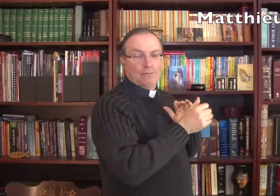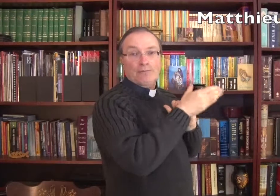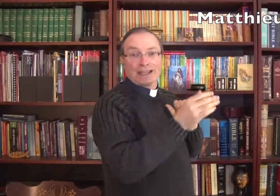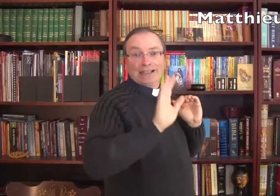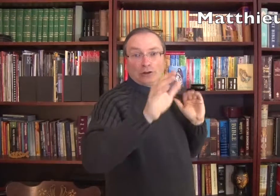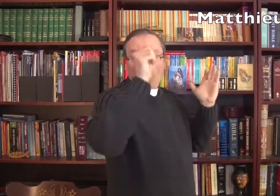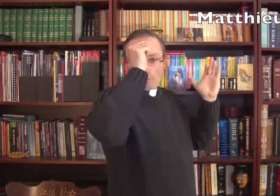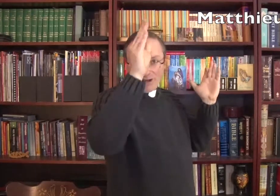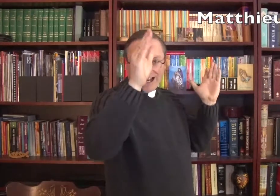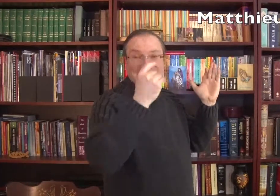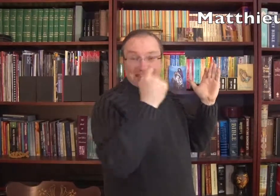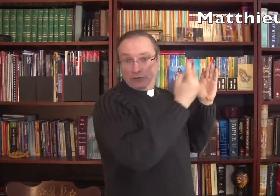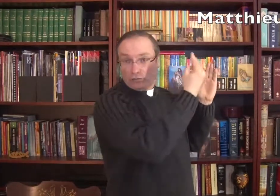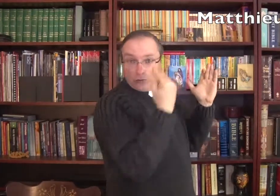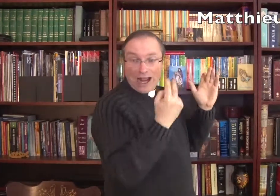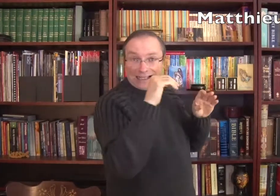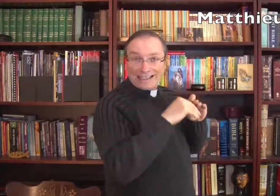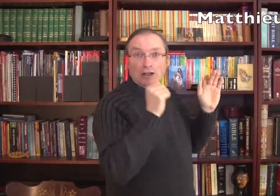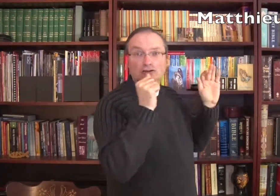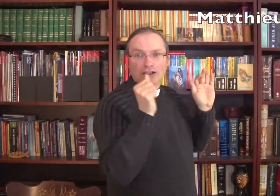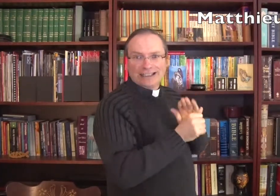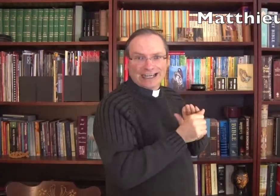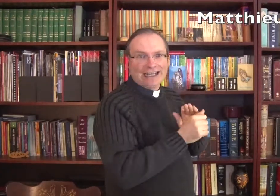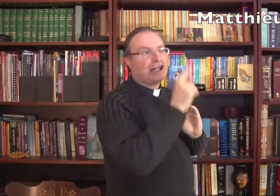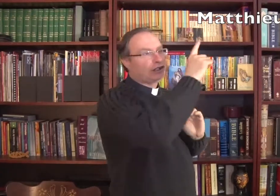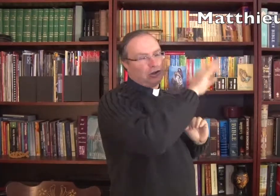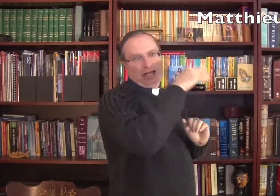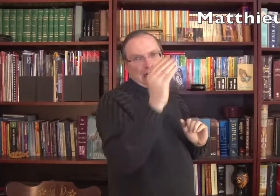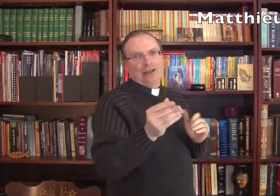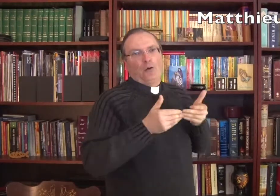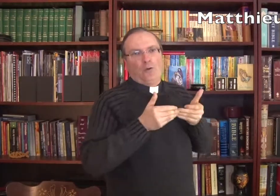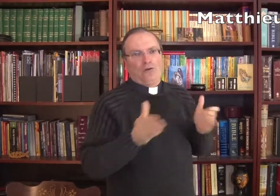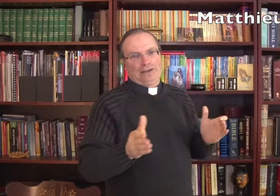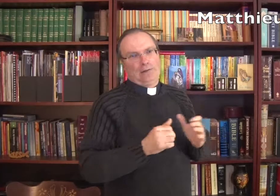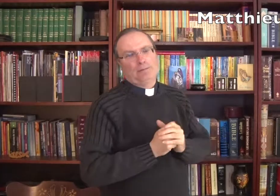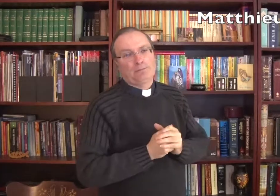et ton Père, qui voit dans le secret, te le rendra [ouvertement].